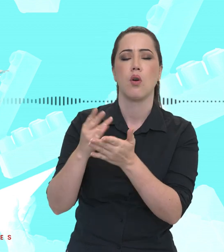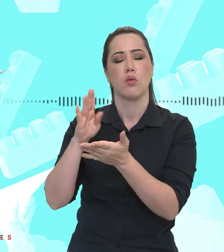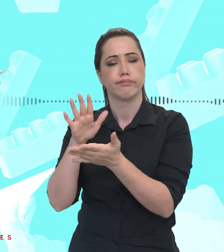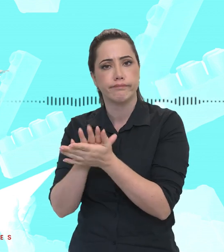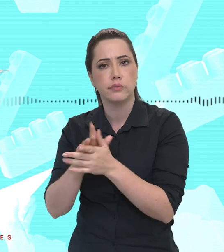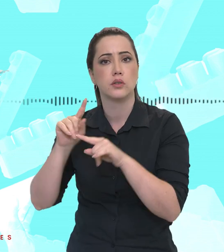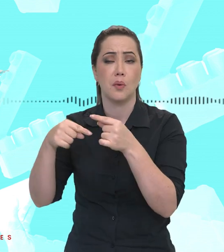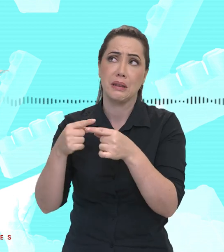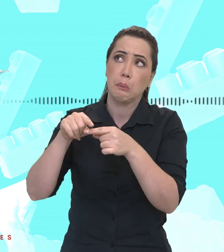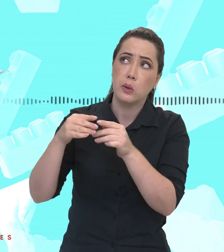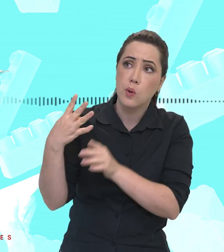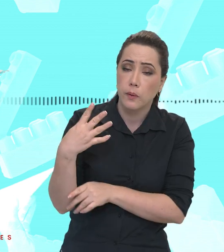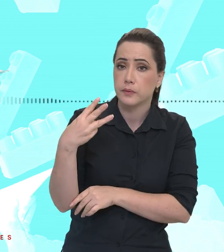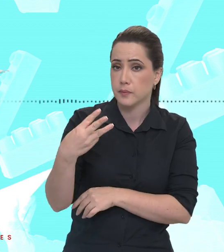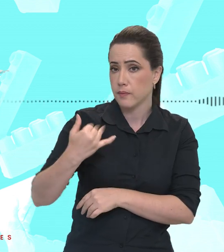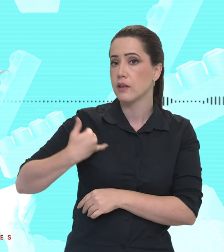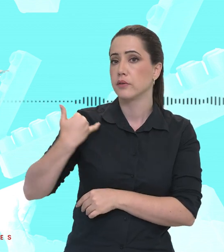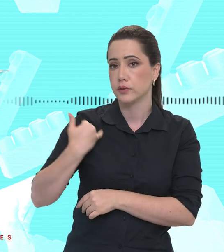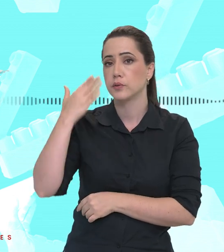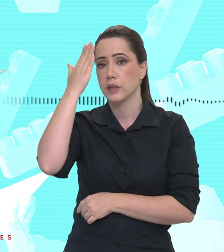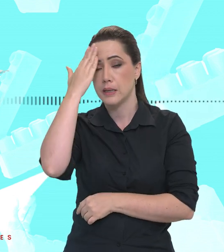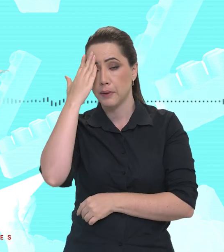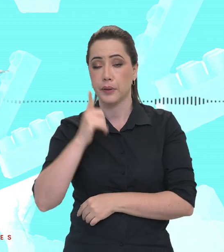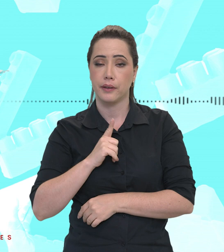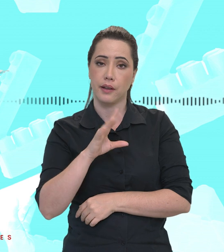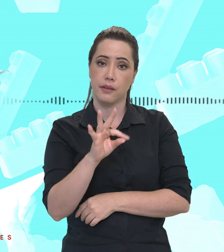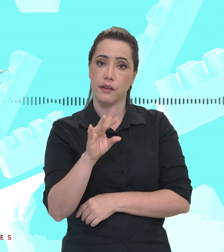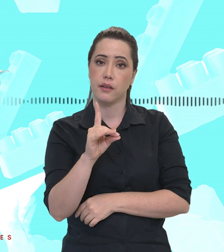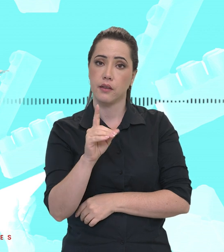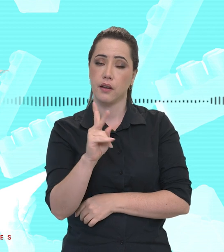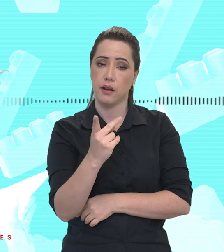até que, somente aos 43 anos, foi diagnosticada com TDAH. [trilha sonora toca ao fundo por